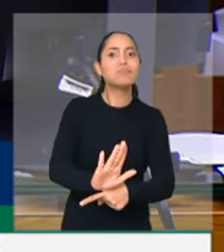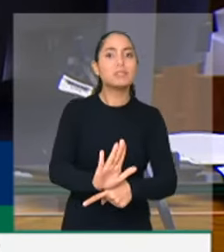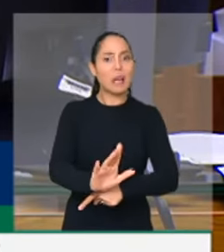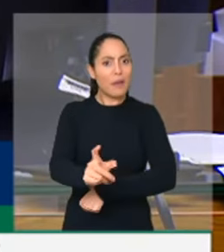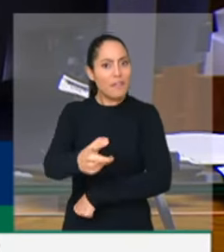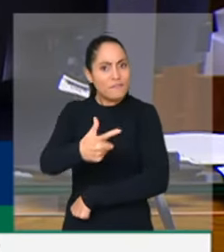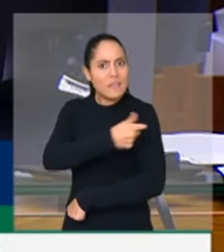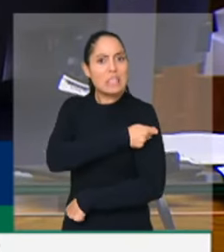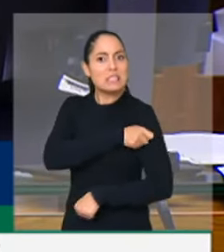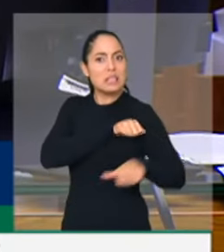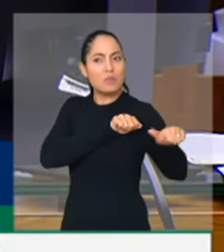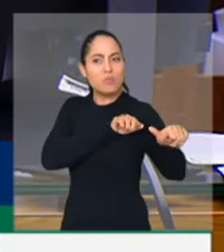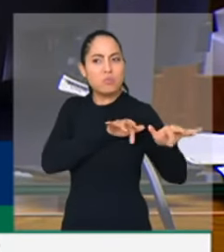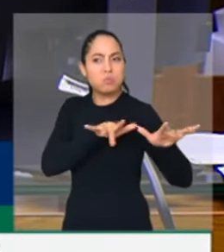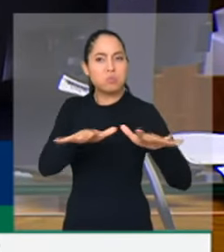TEMPO POSSÍVEL. NÃO É HORA